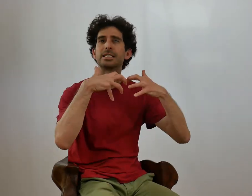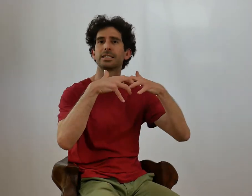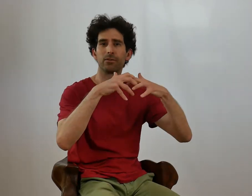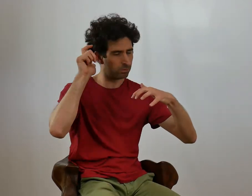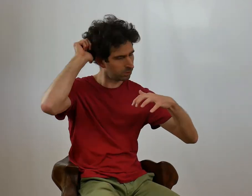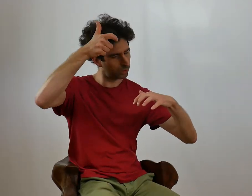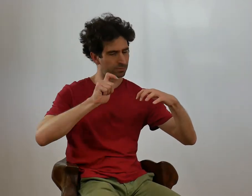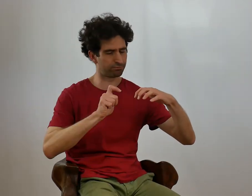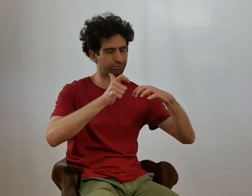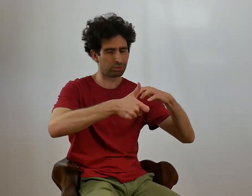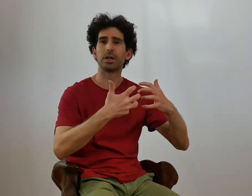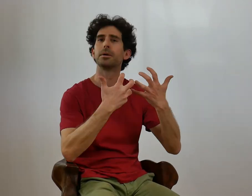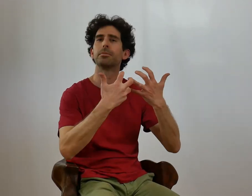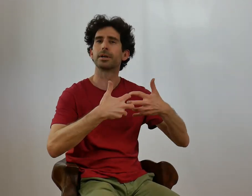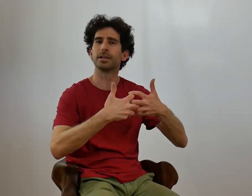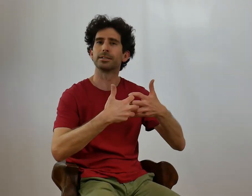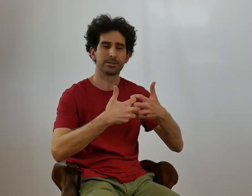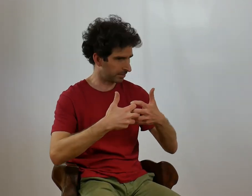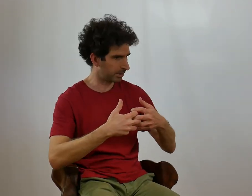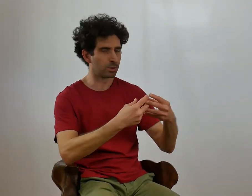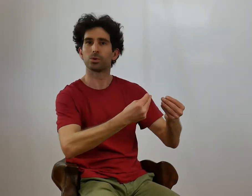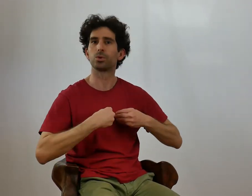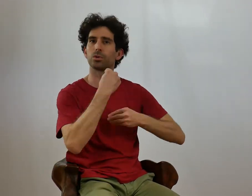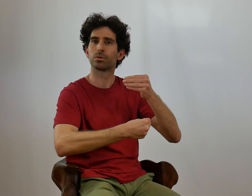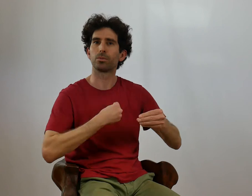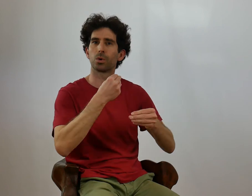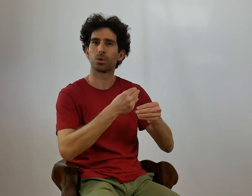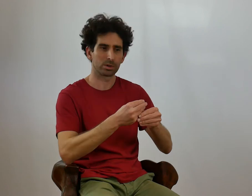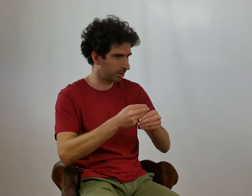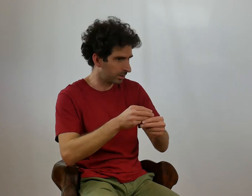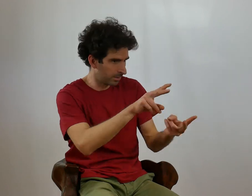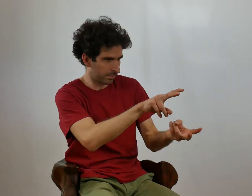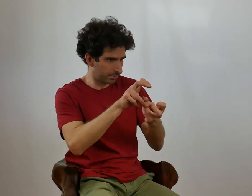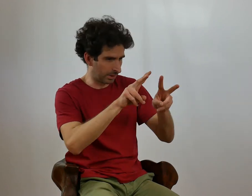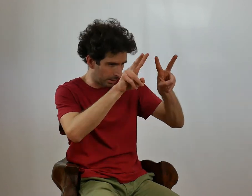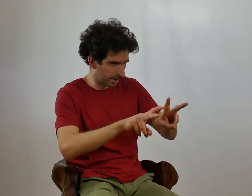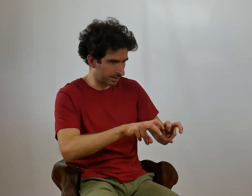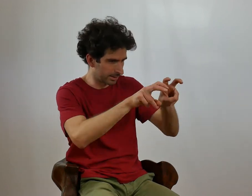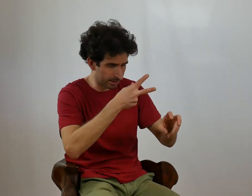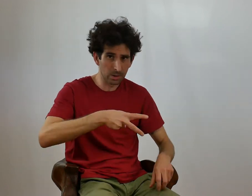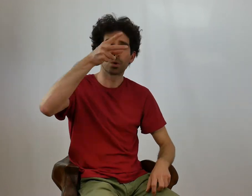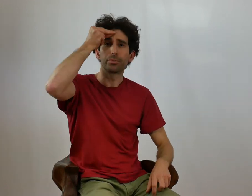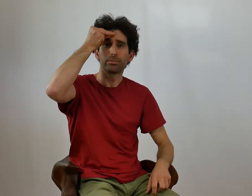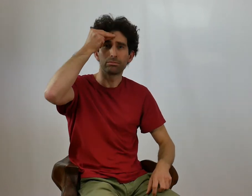Le cerveau possède des mécanismes cognitifs nous permettant de percevoir, d'analyser et de comprendre le monde.